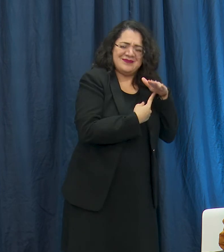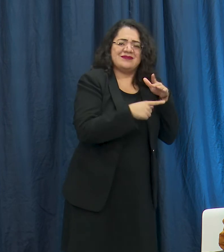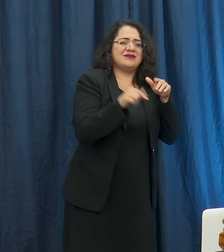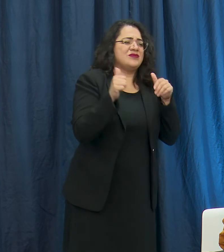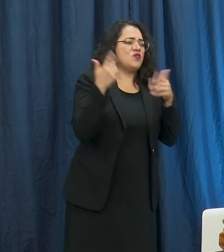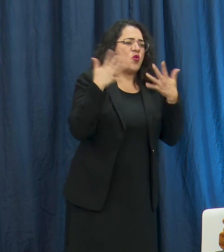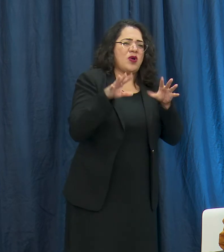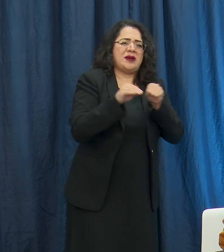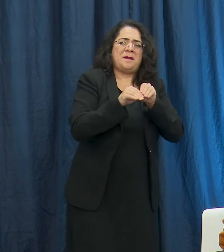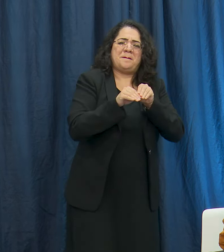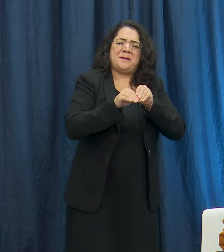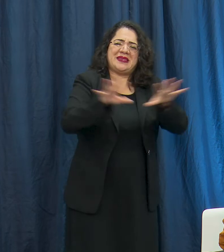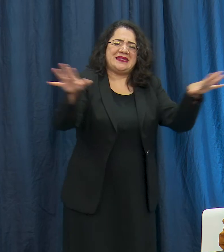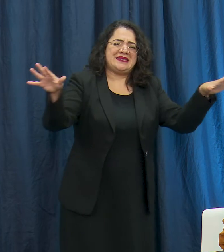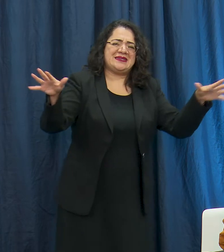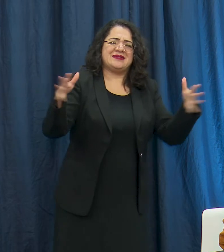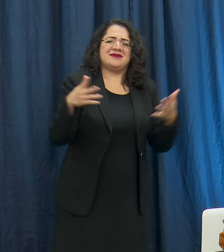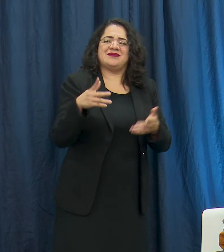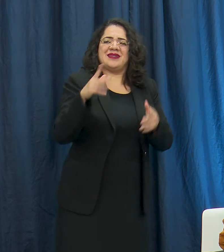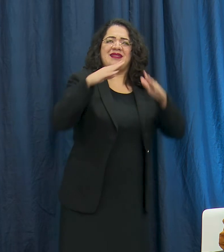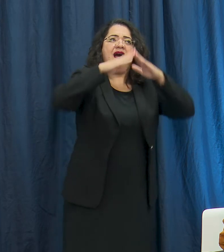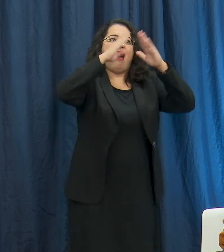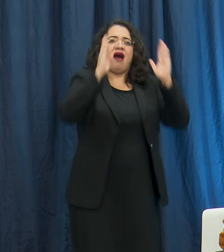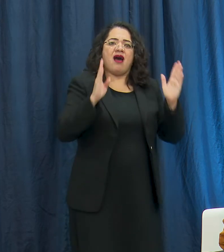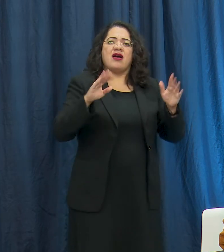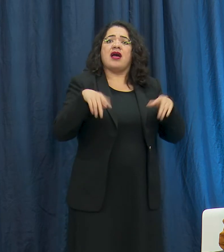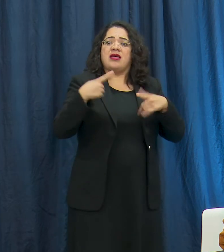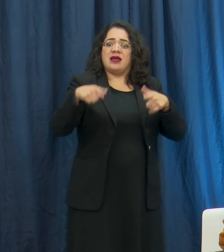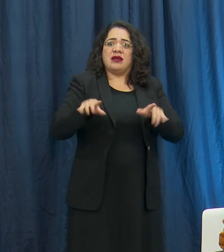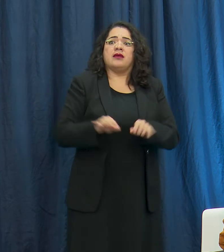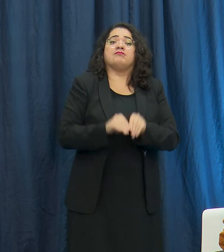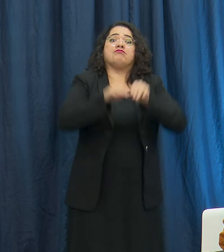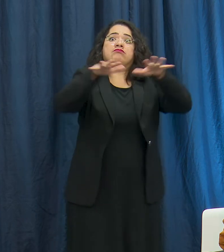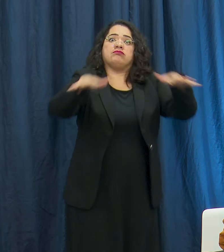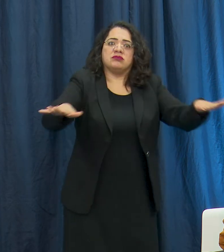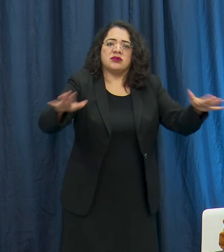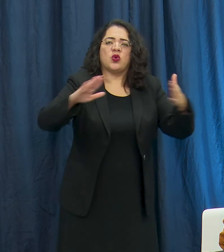SI tiene que is Larson no puede abandon are su lugar de is lament own English